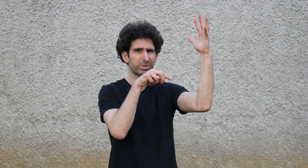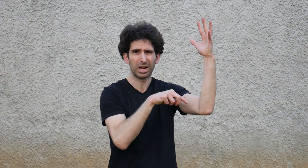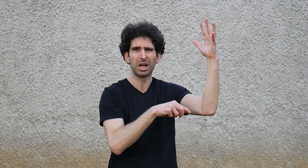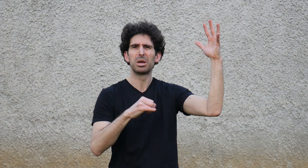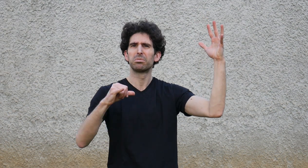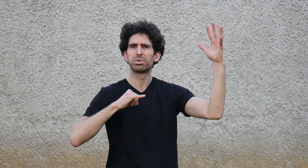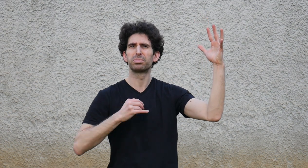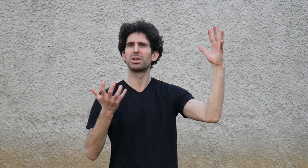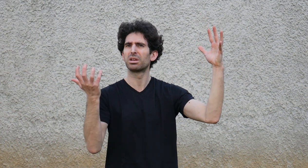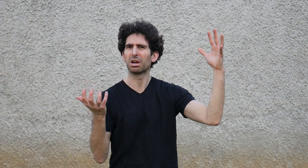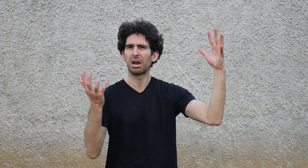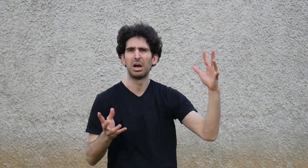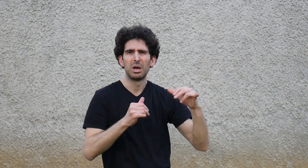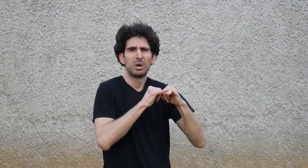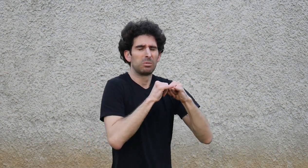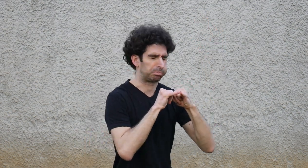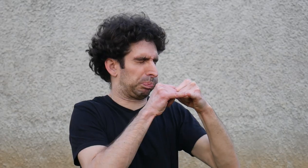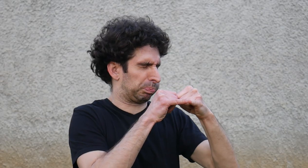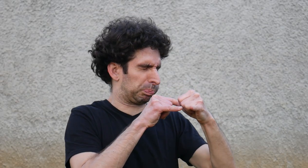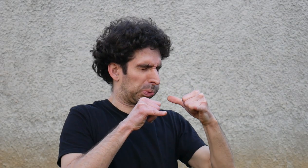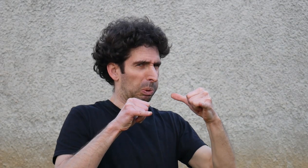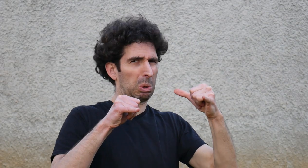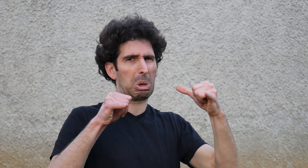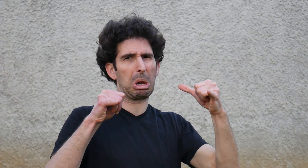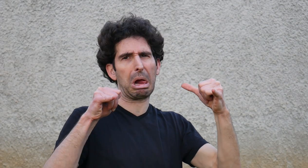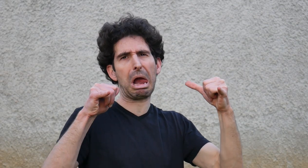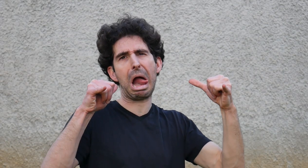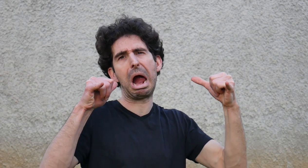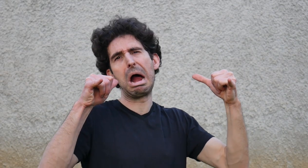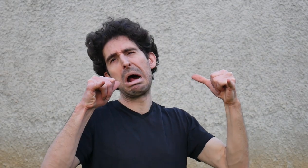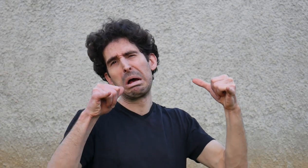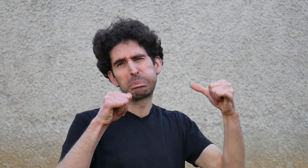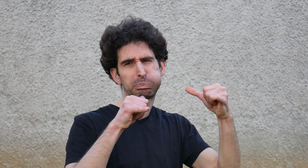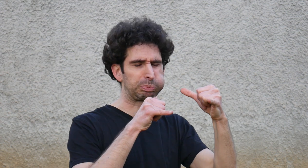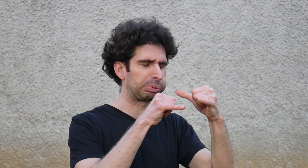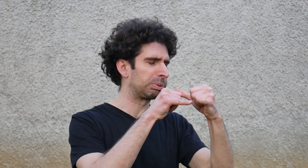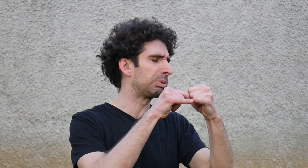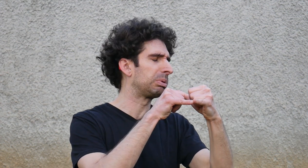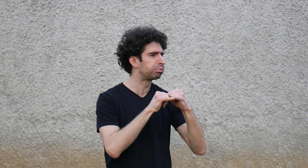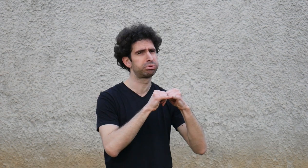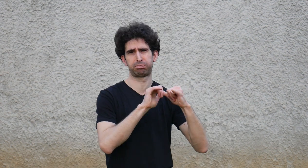Et là, ils se soulagent. *Ouverture des sphincters*